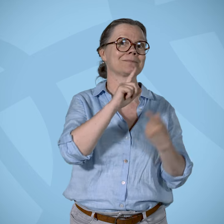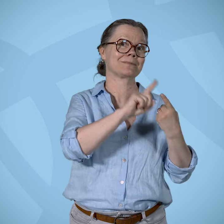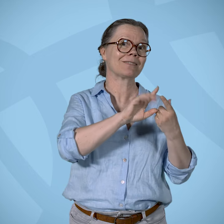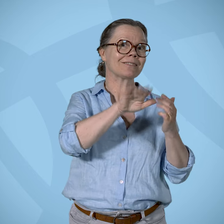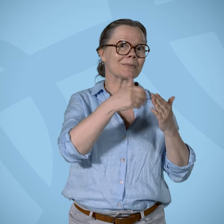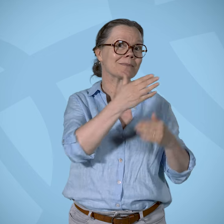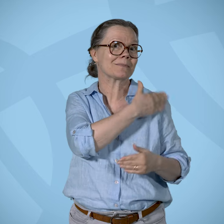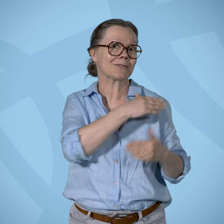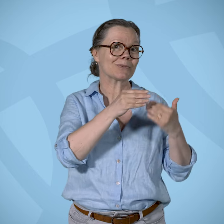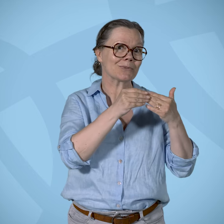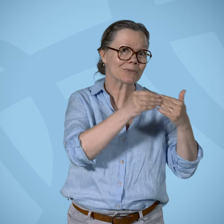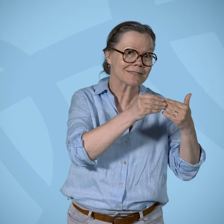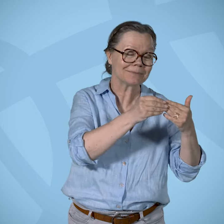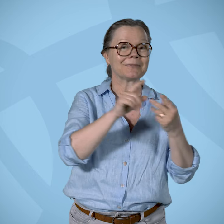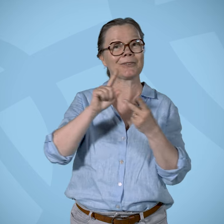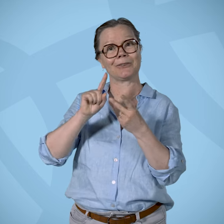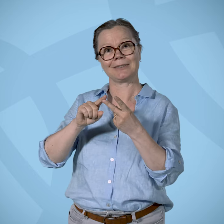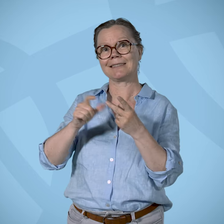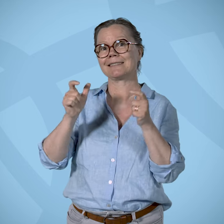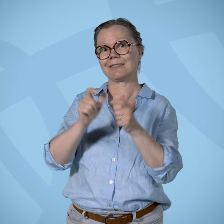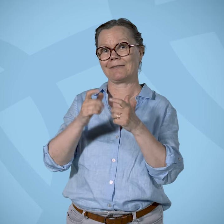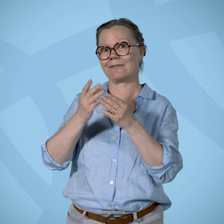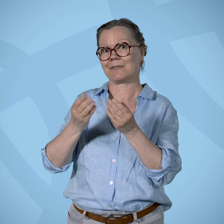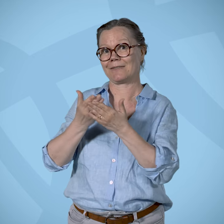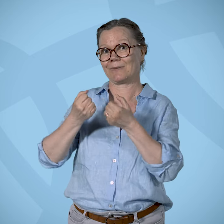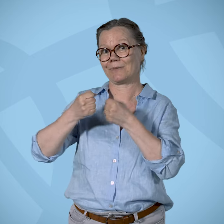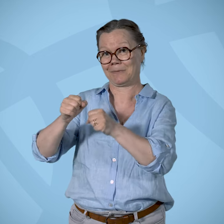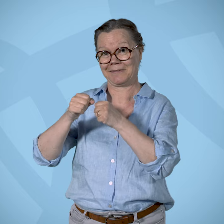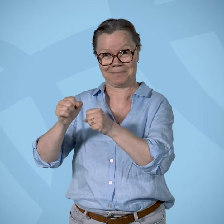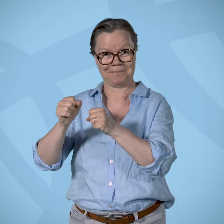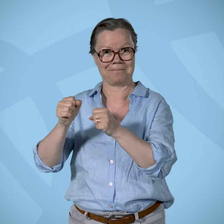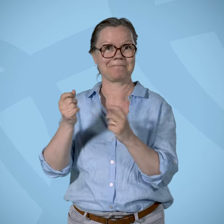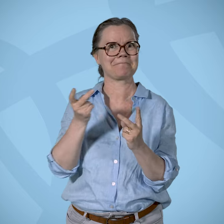viittomakielinen palveluohjaus ja järjestö- ja vapaaehtoistoiminta.